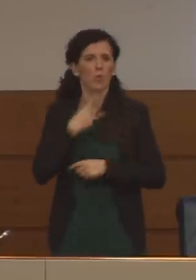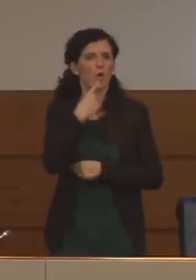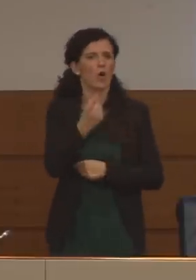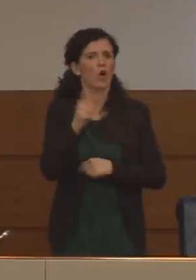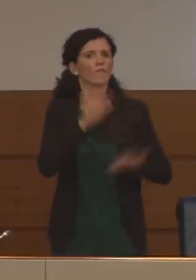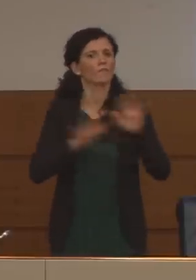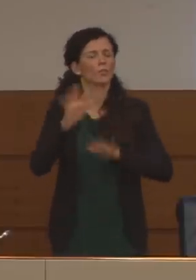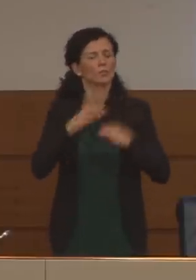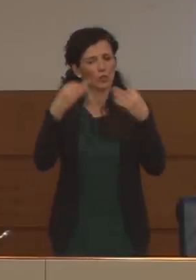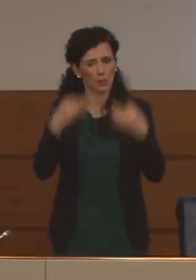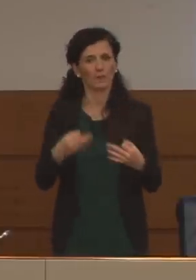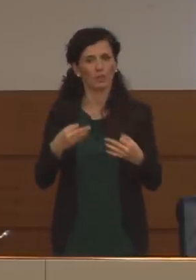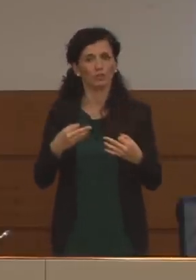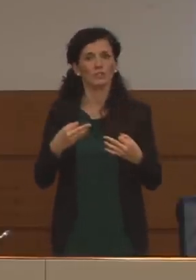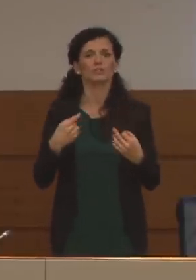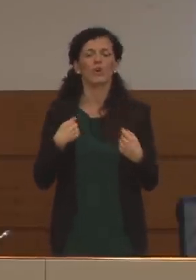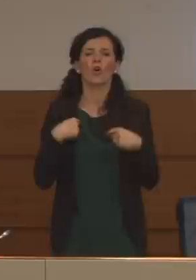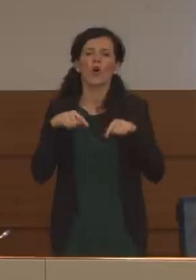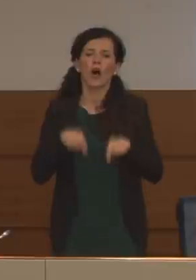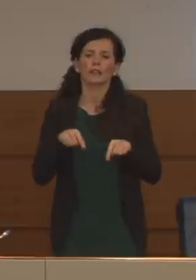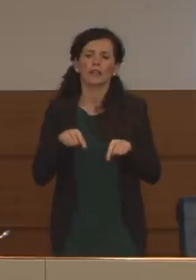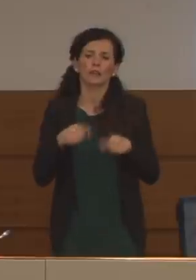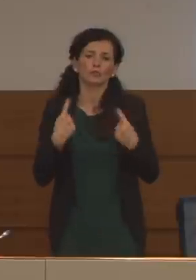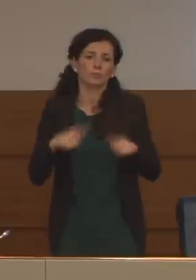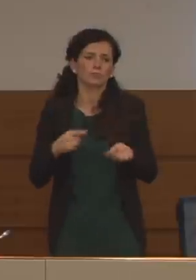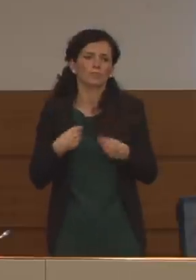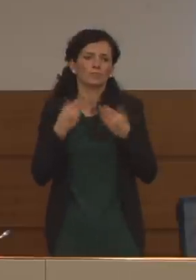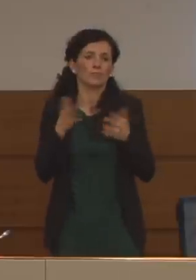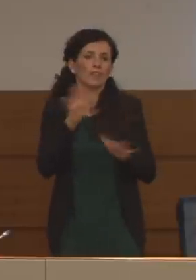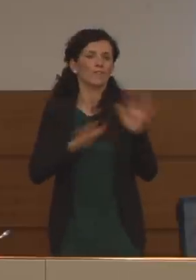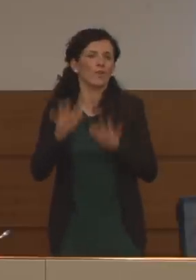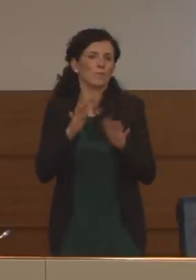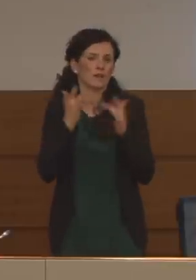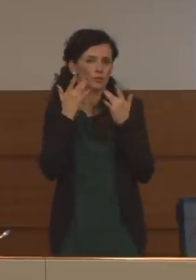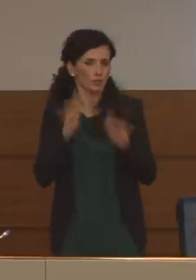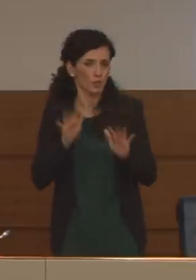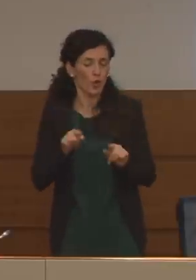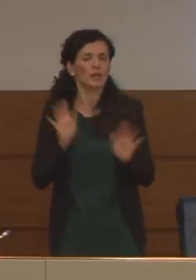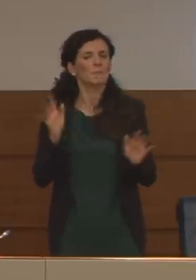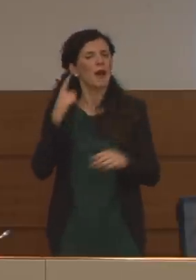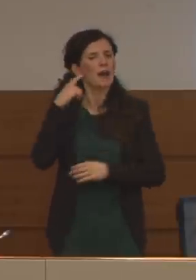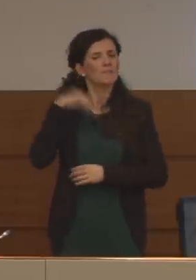dobbiamo censire questo tipo di dato però non mi sentirei in questo momento